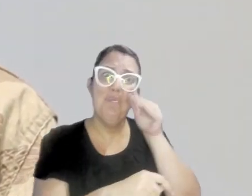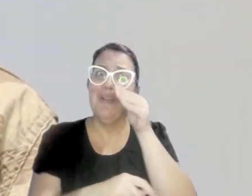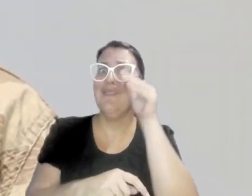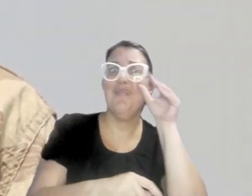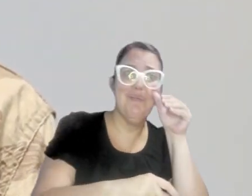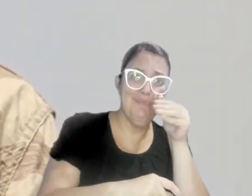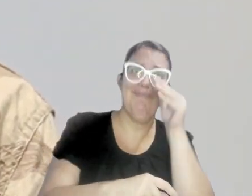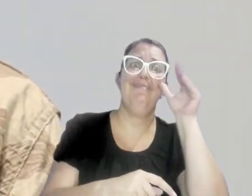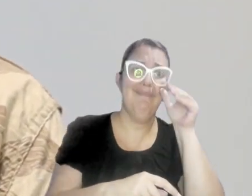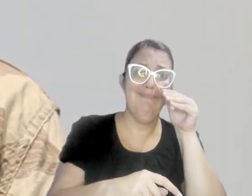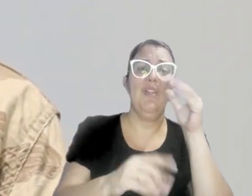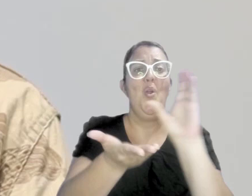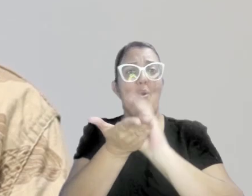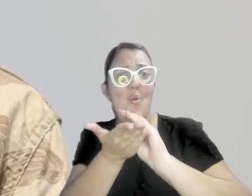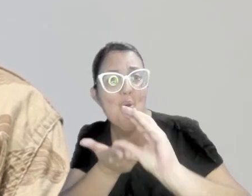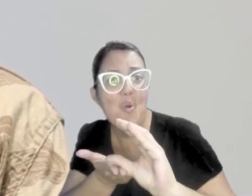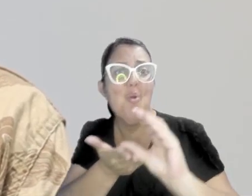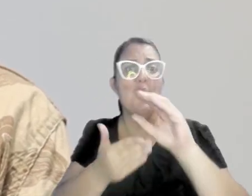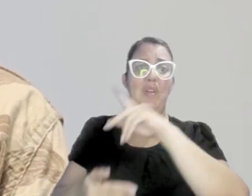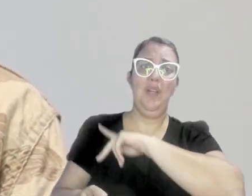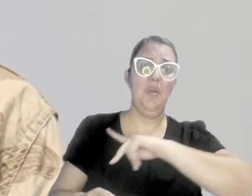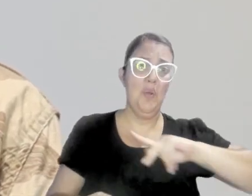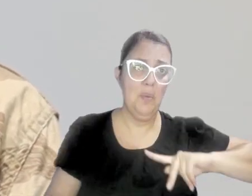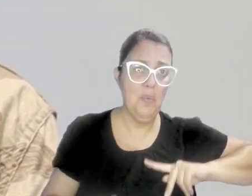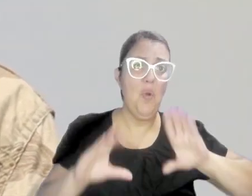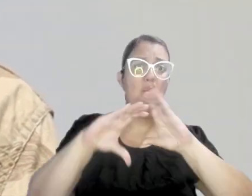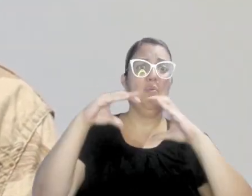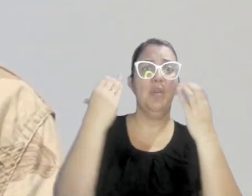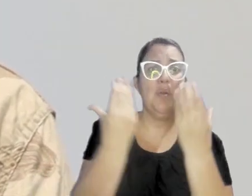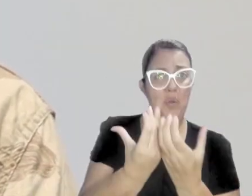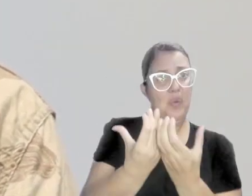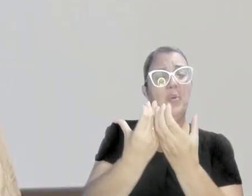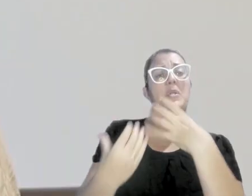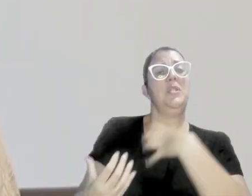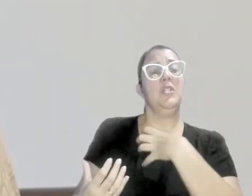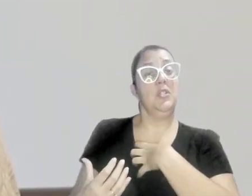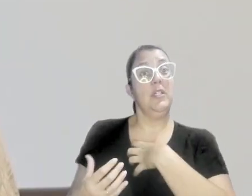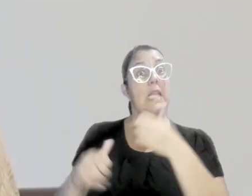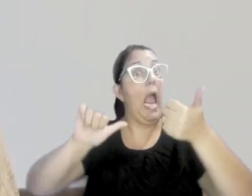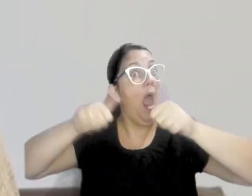o recurso ou as populações como fatores na avaliação de impacto.